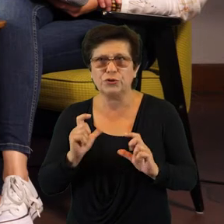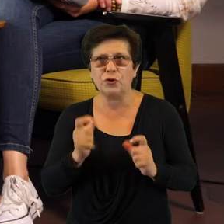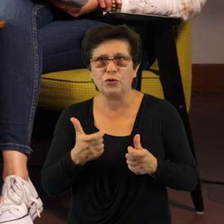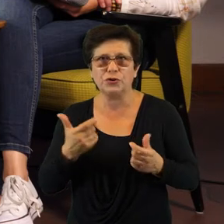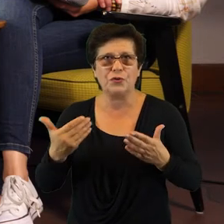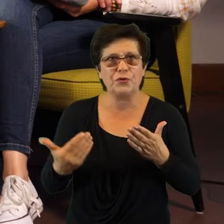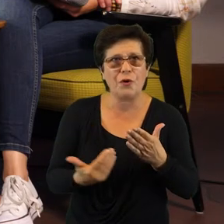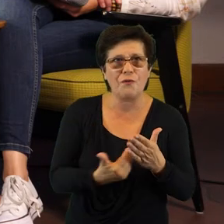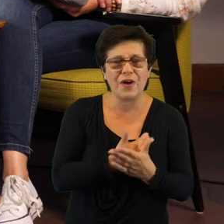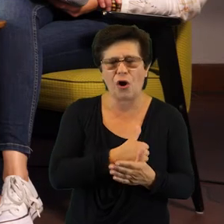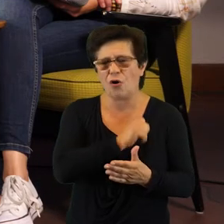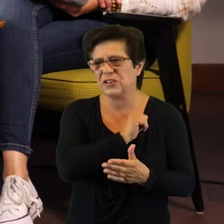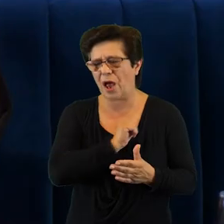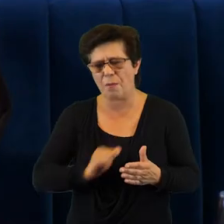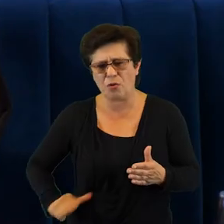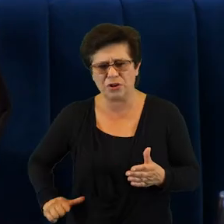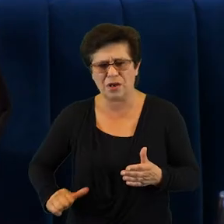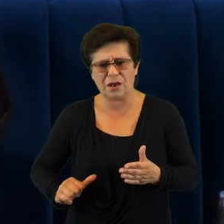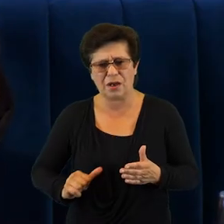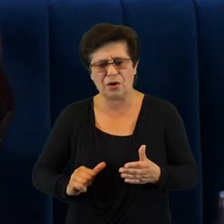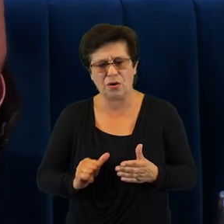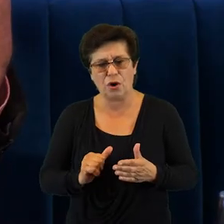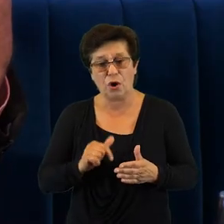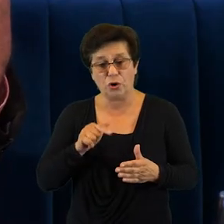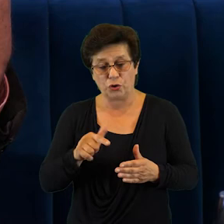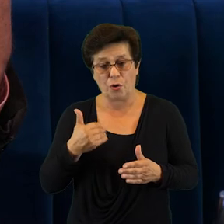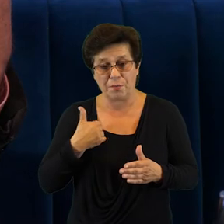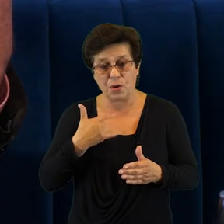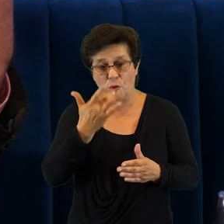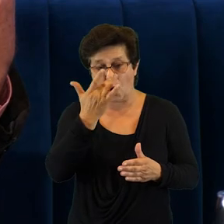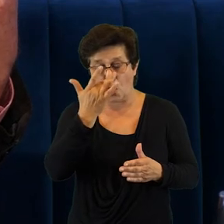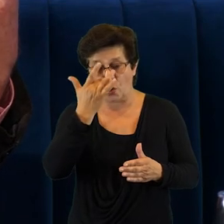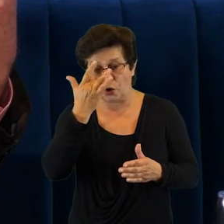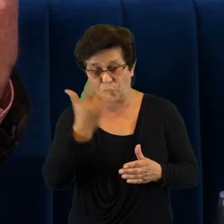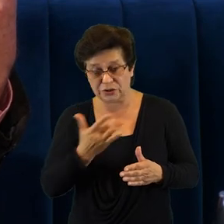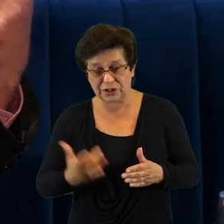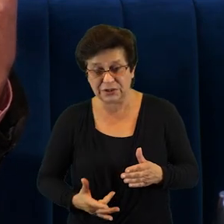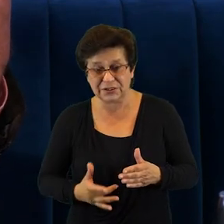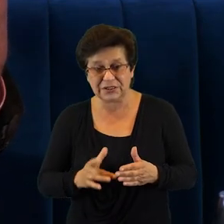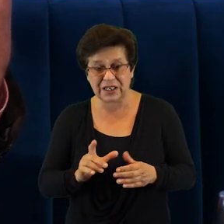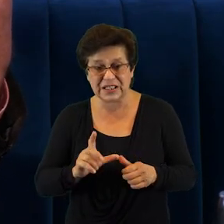i cały ruch wokół takiego... To był rosyjski cyrk Monty'ego Pythona właściwie, co oni robili.